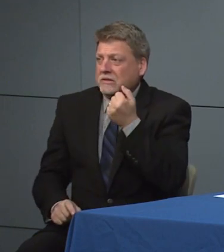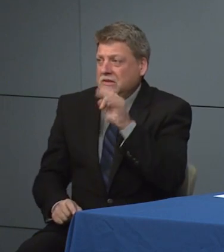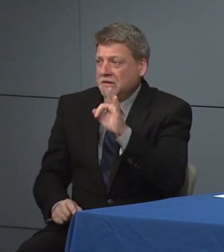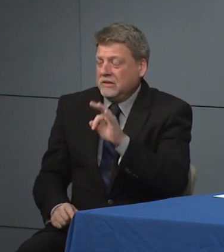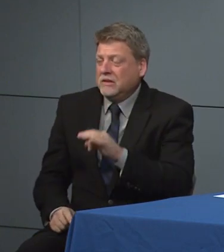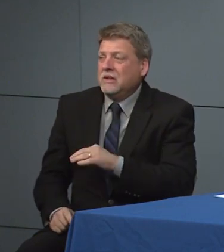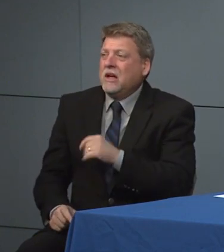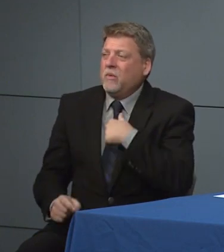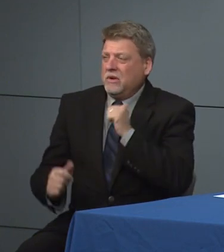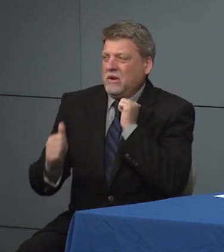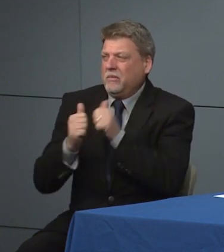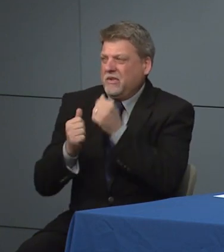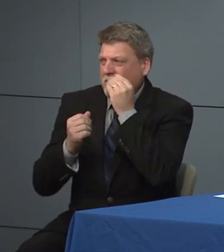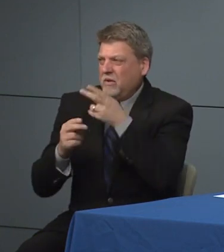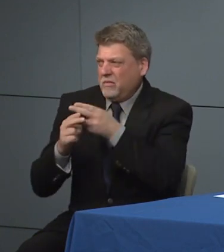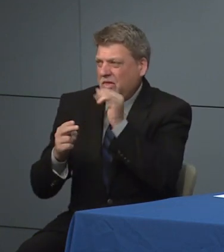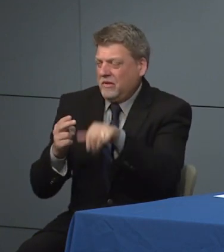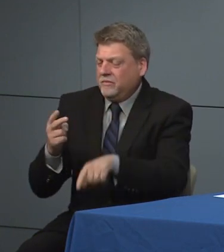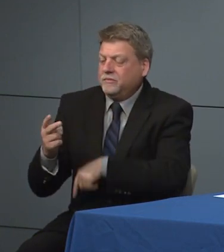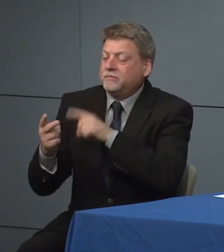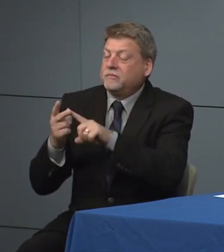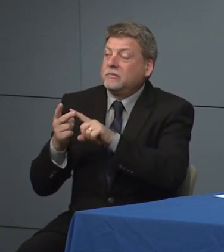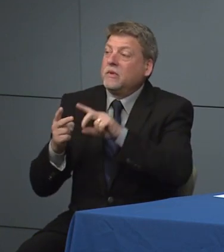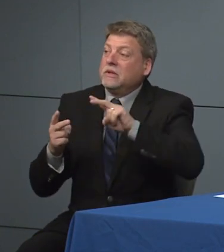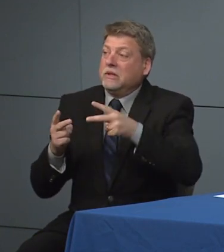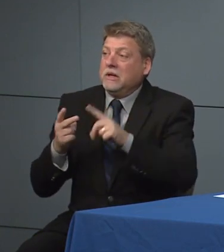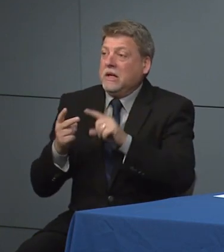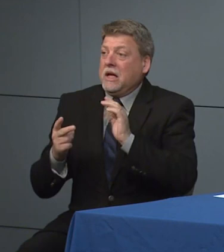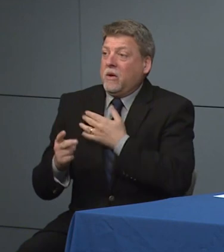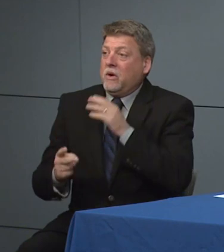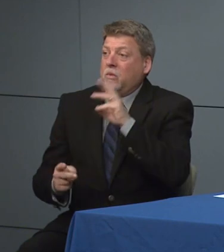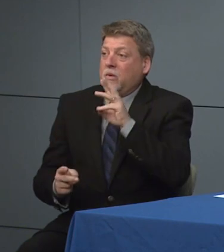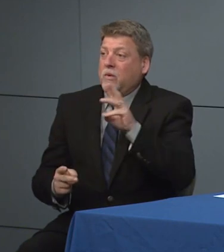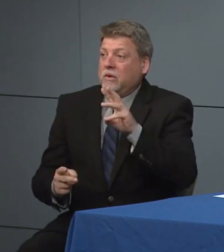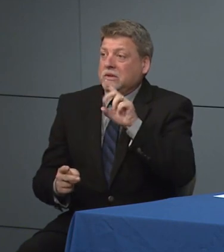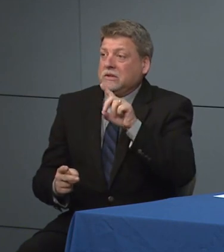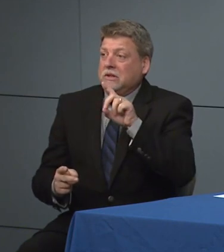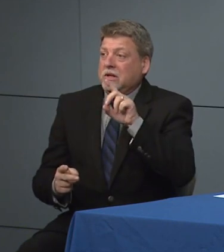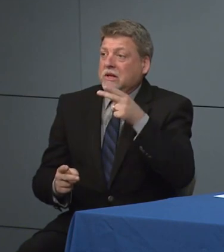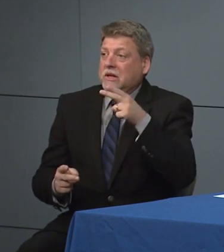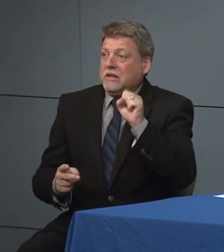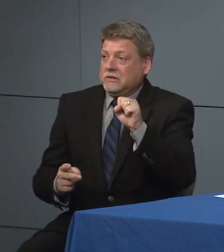situación y tamiki Center, en que nuestro sitio web de hhs